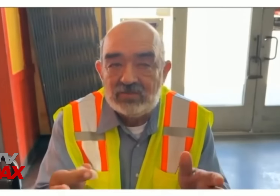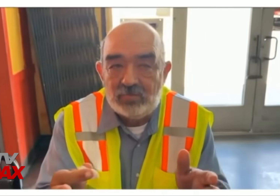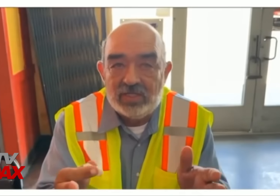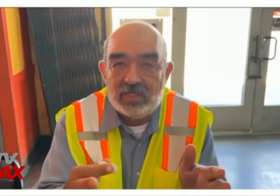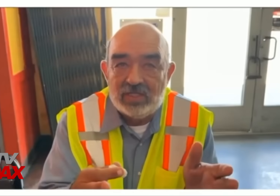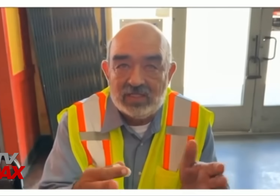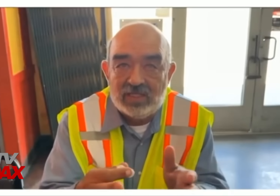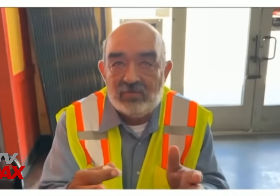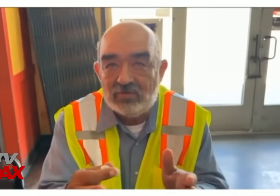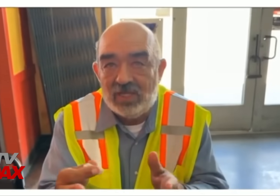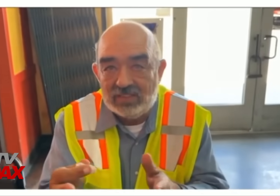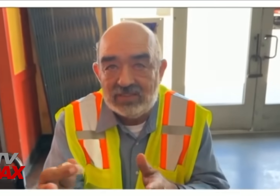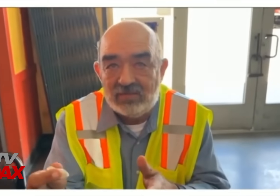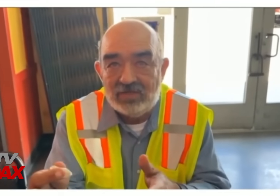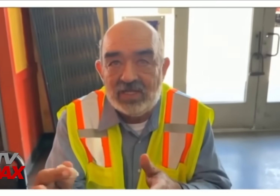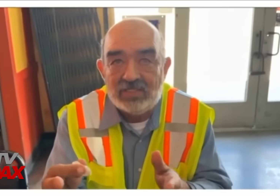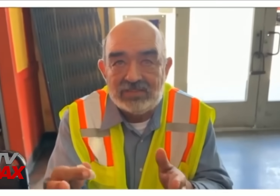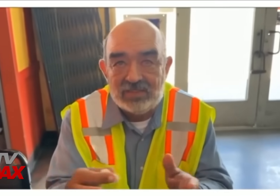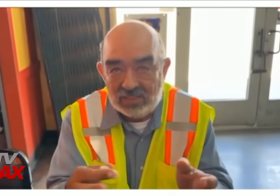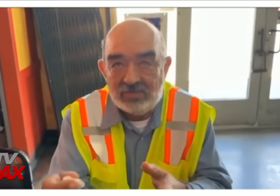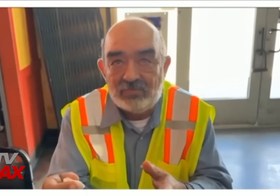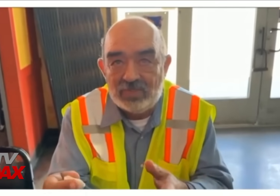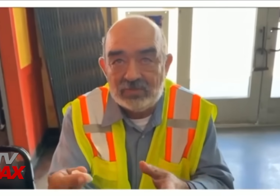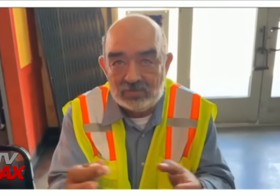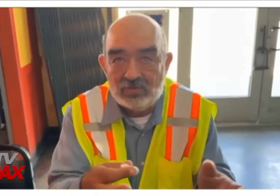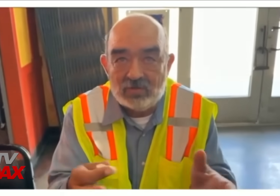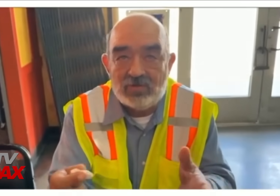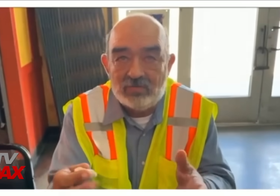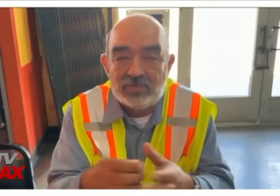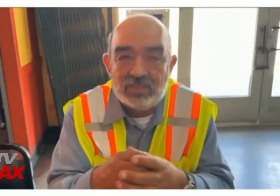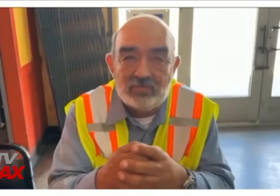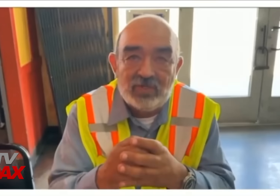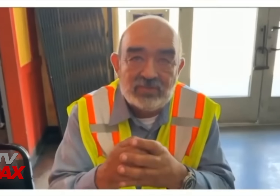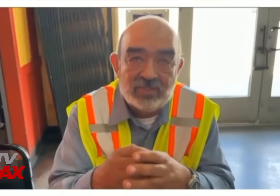se supone que el que ya tenemos ya es libre ya es libre impuesto nosotros lo recogemos sin impuestos